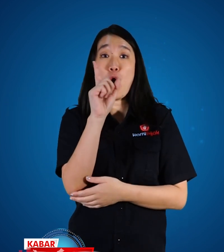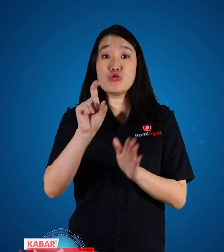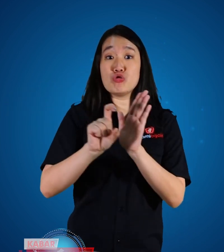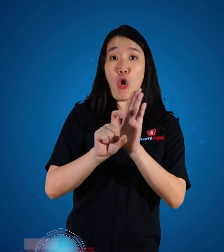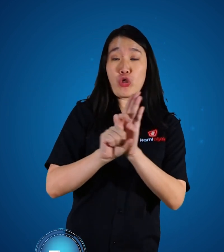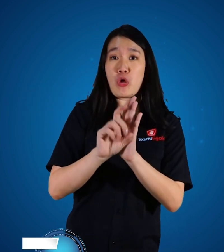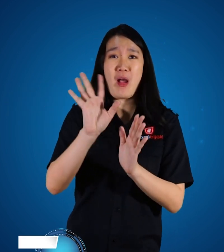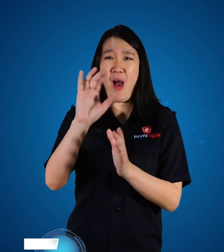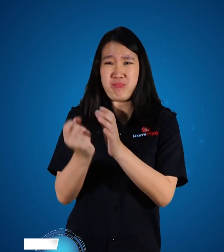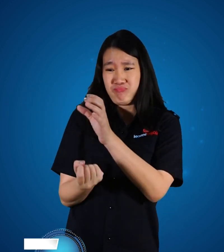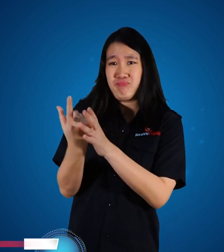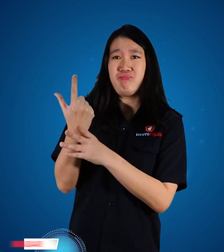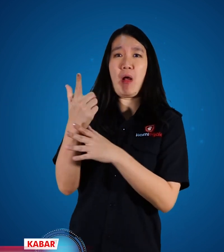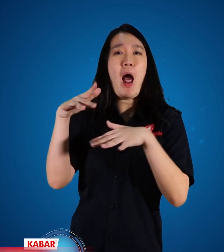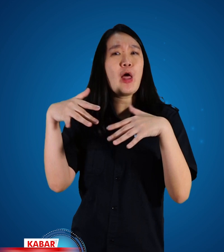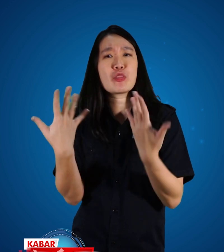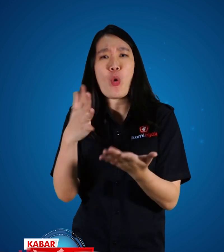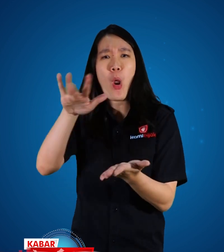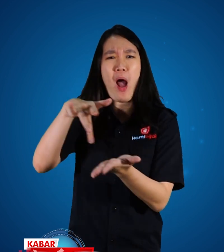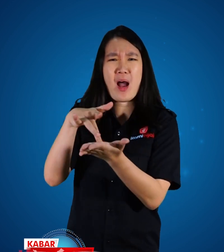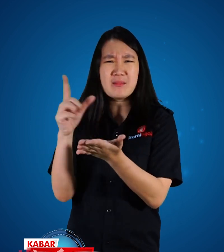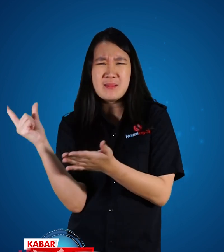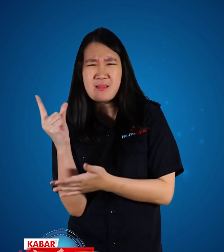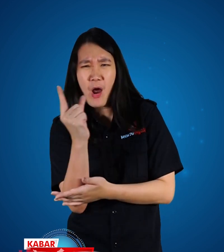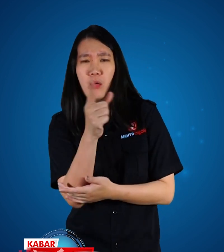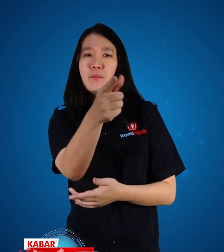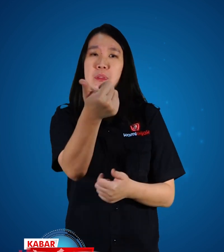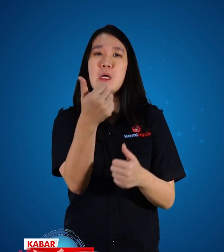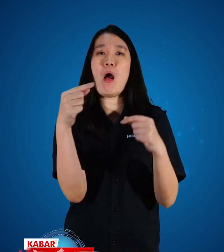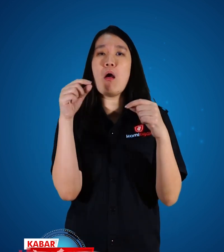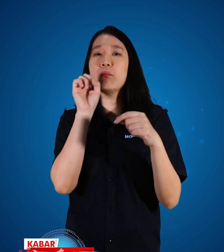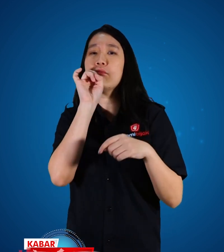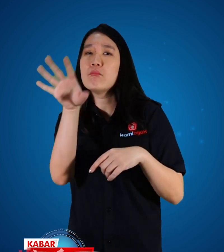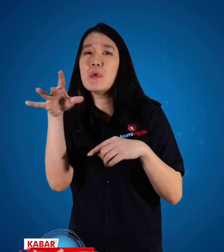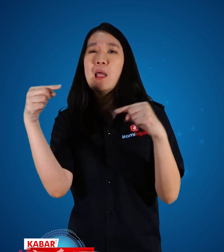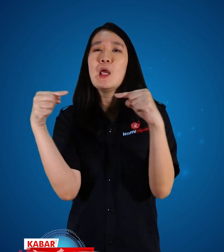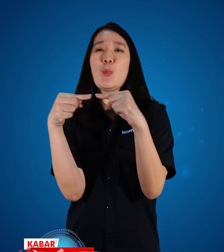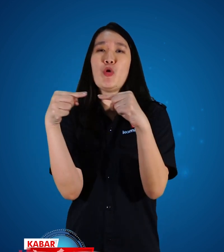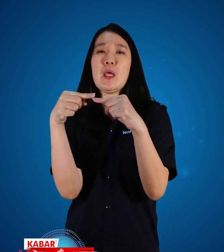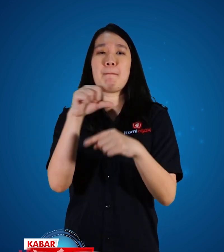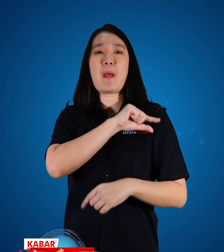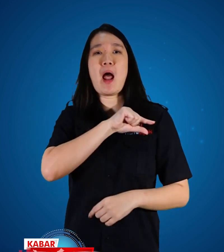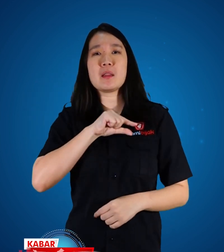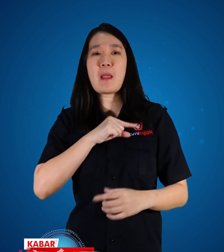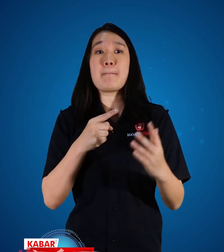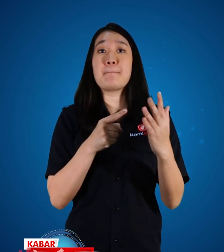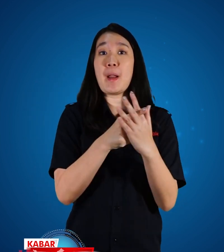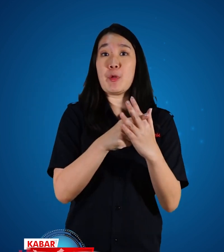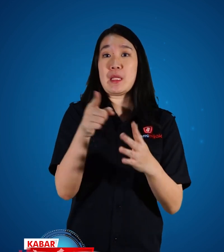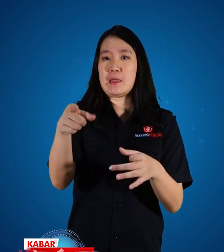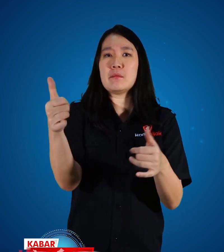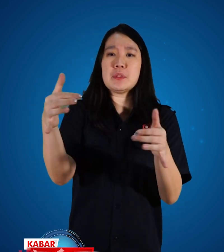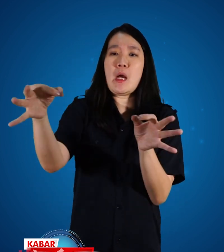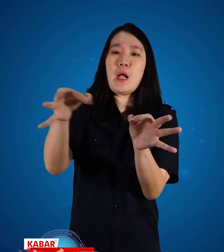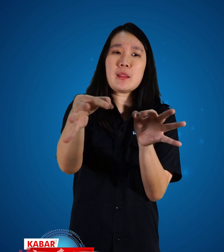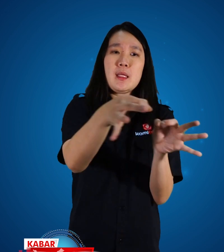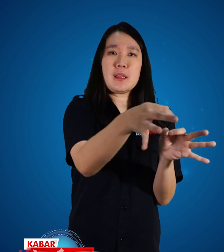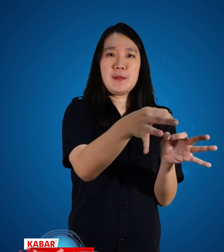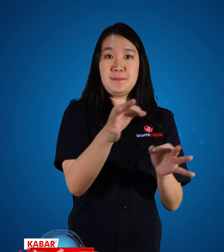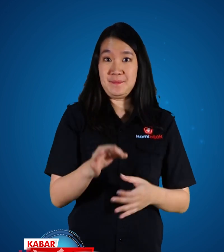Kalau misalnya tidak muncul atau lokasi jauh, bisa dihubungi penyelenggara Pemilu terdekat.